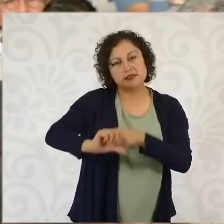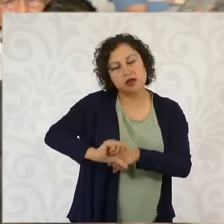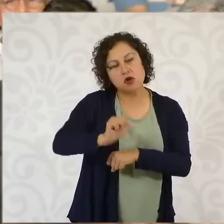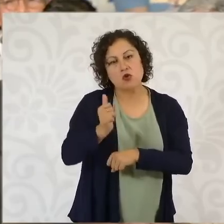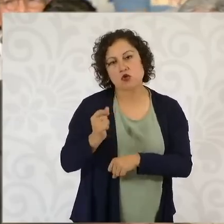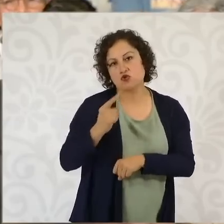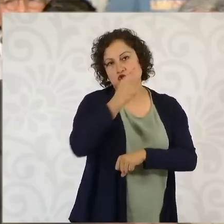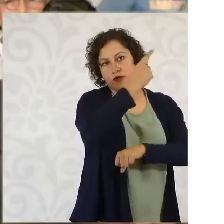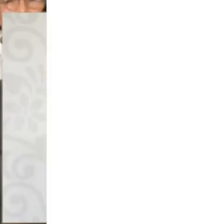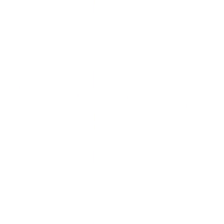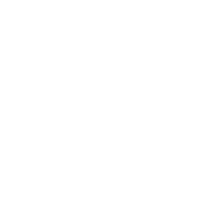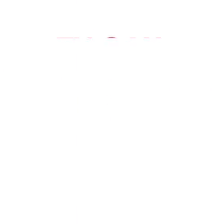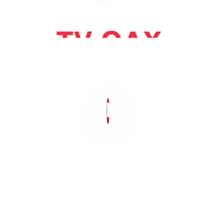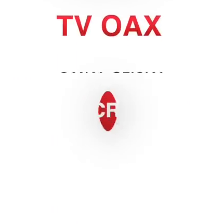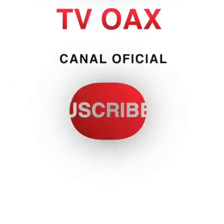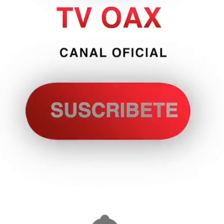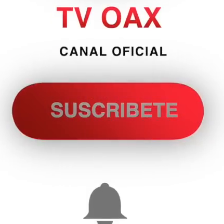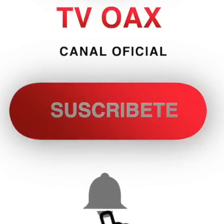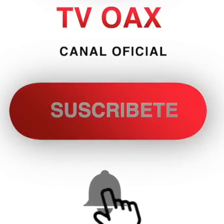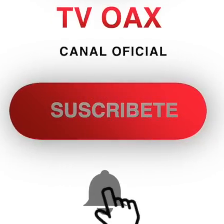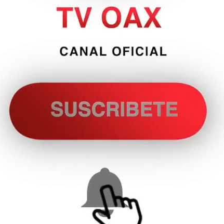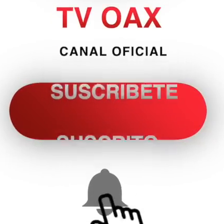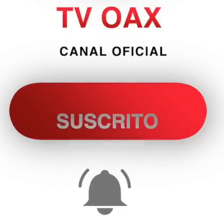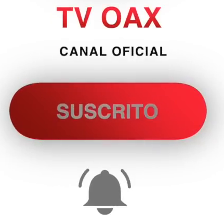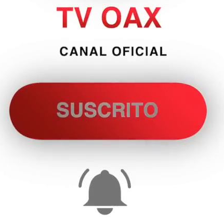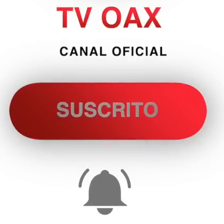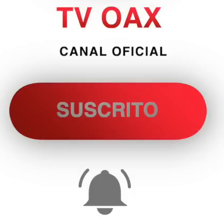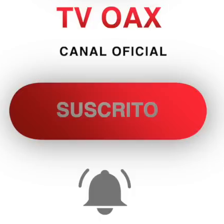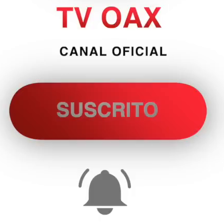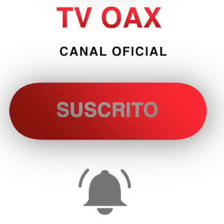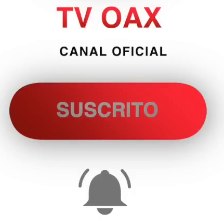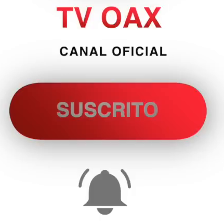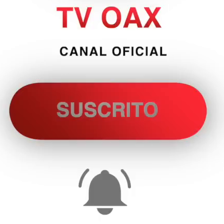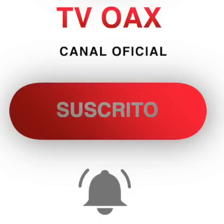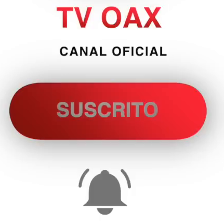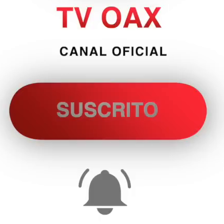refiriendo a los migrantes Cuál es el mensaje en entorno de aranceles porque ellos están muy